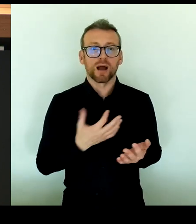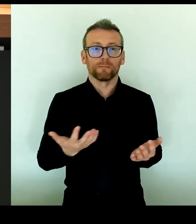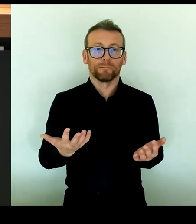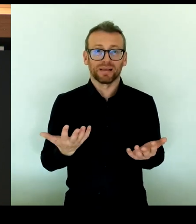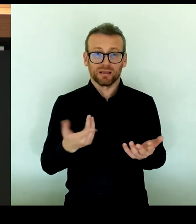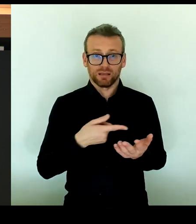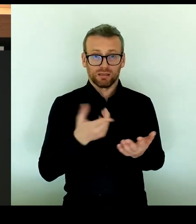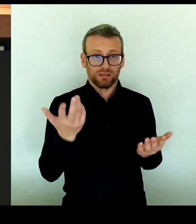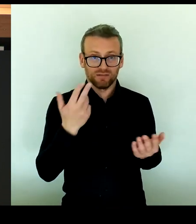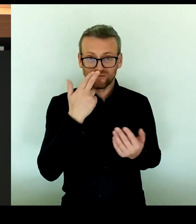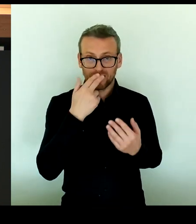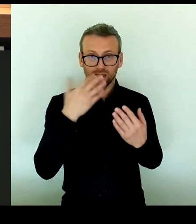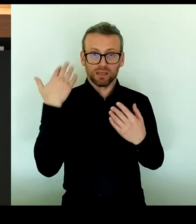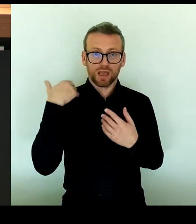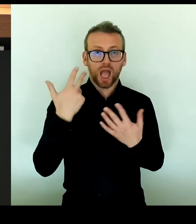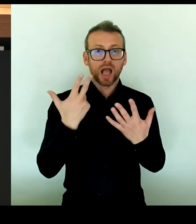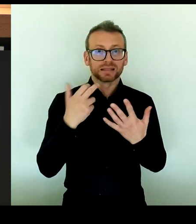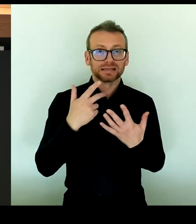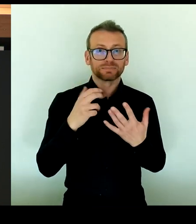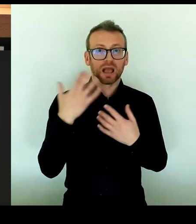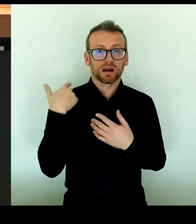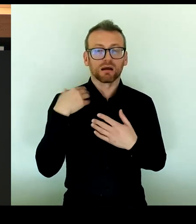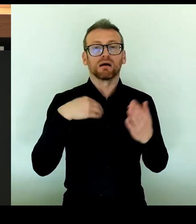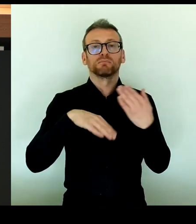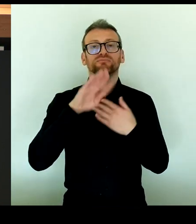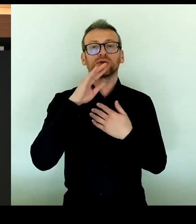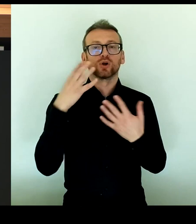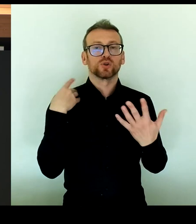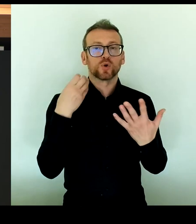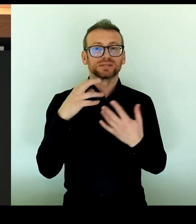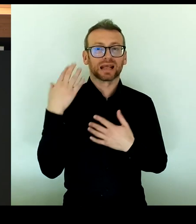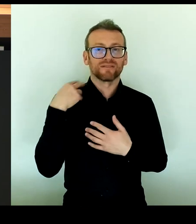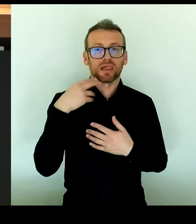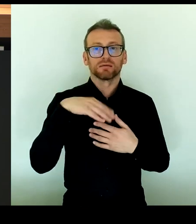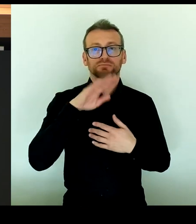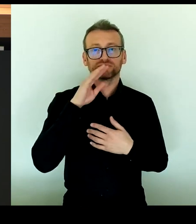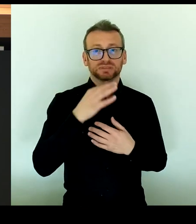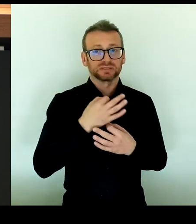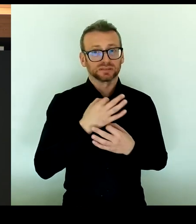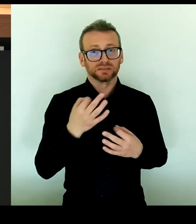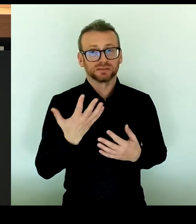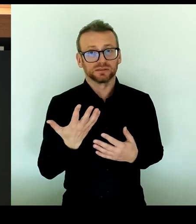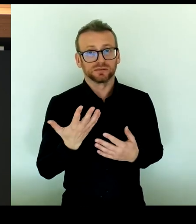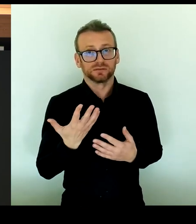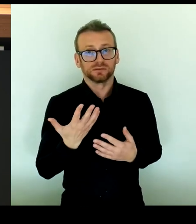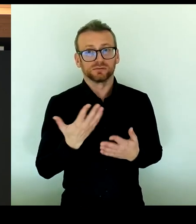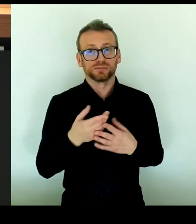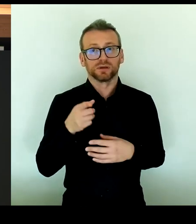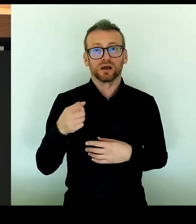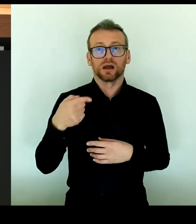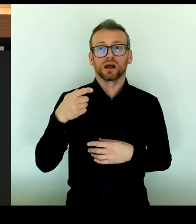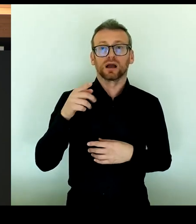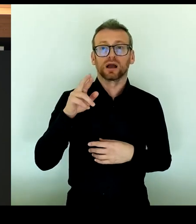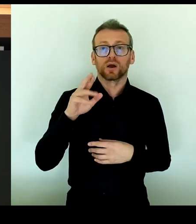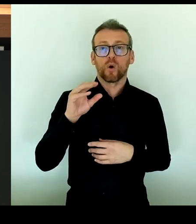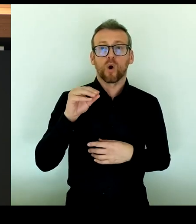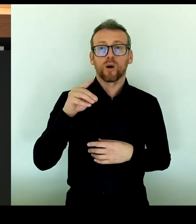Das, was sie tun. Und wie sie die Frage stellen, ist genau das Problem, was wir in dieser Stadt haben, was Ihre Koalition hat.